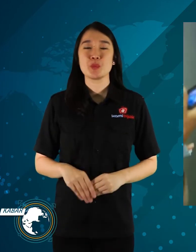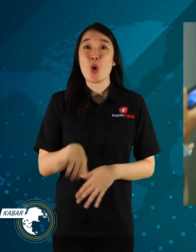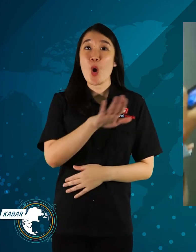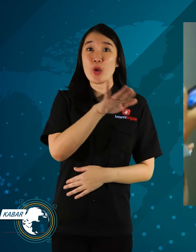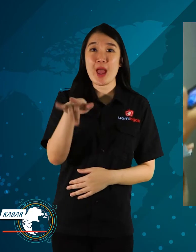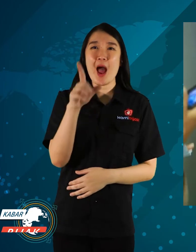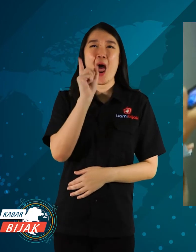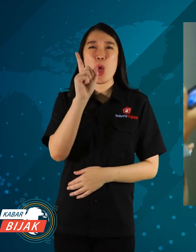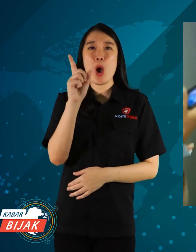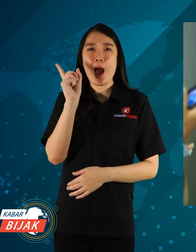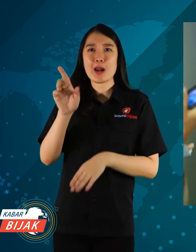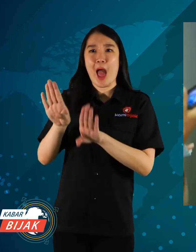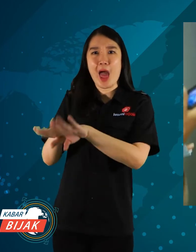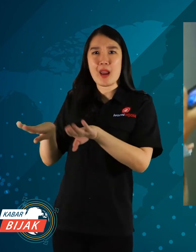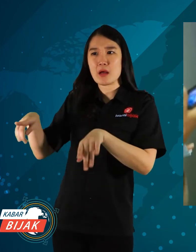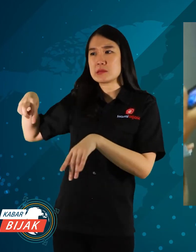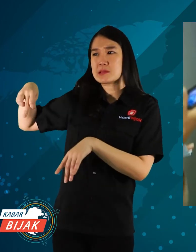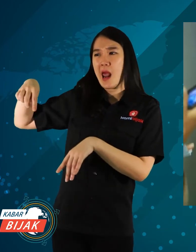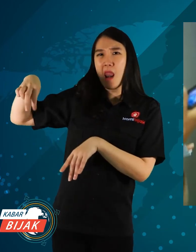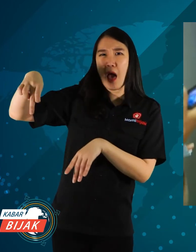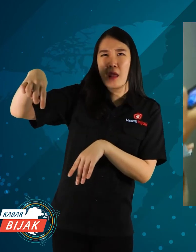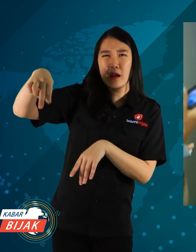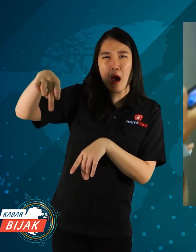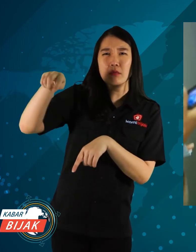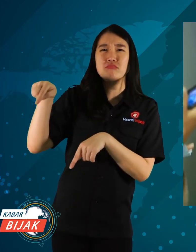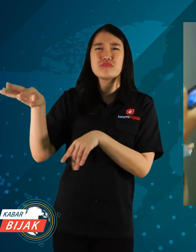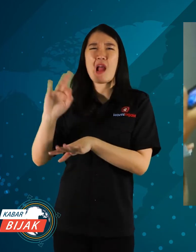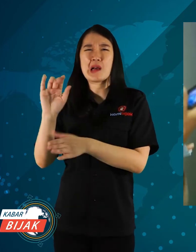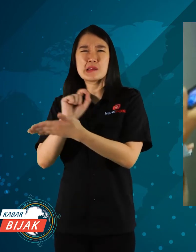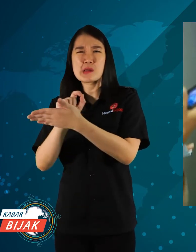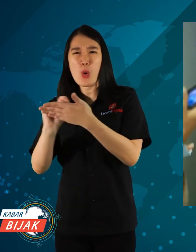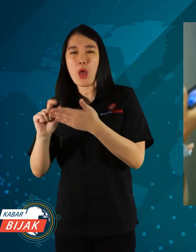Oya untuk anak-anak jalanan atau tidak bersekolah,